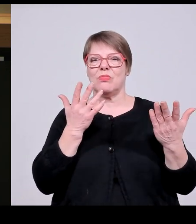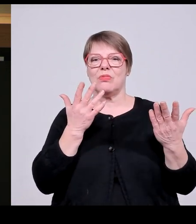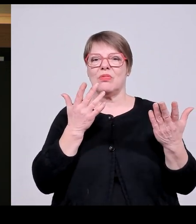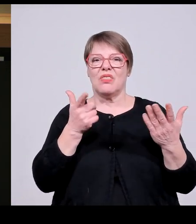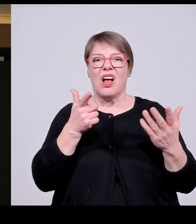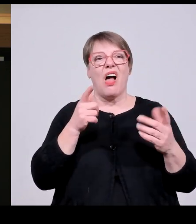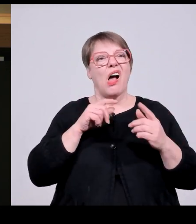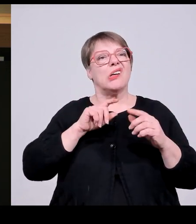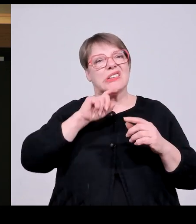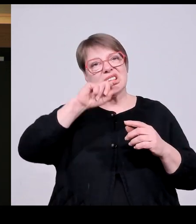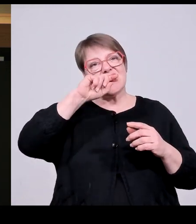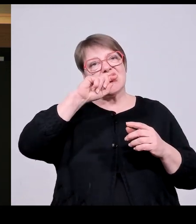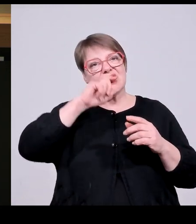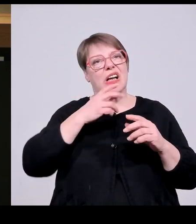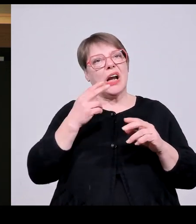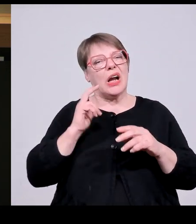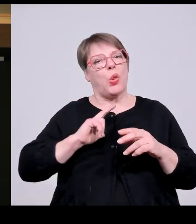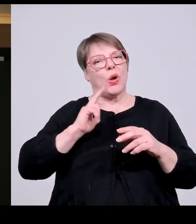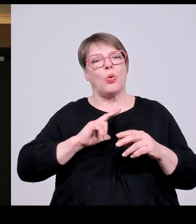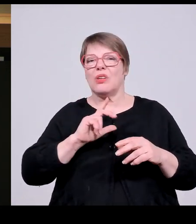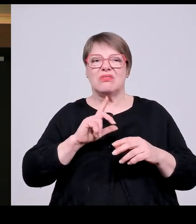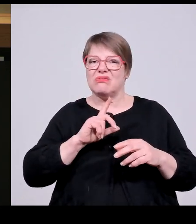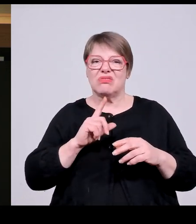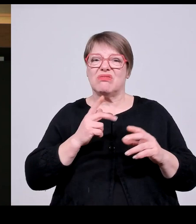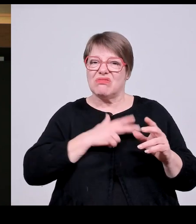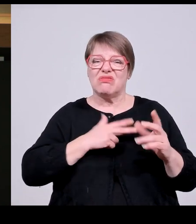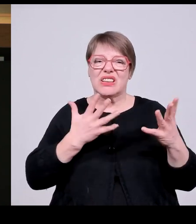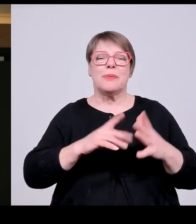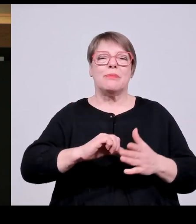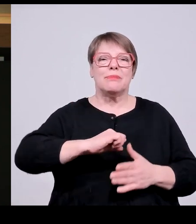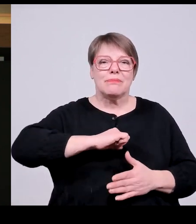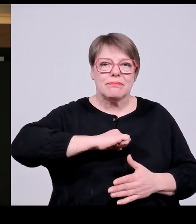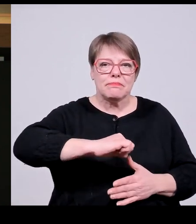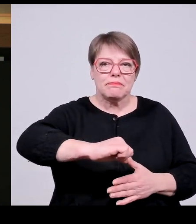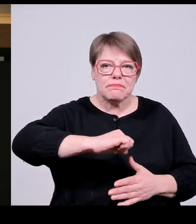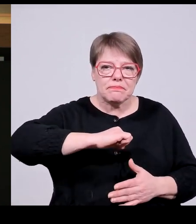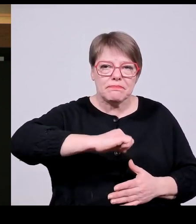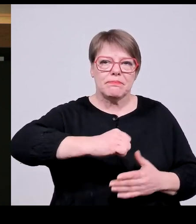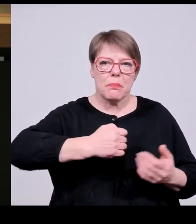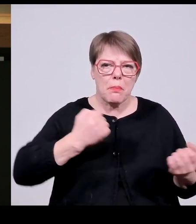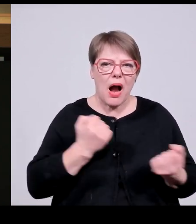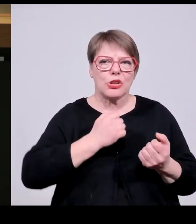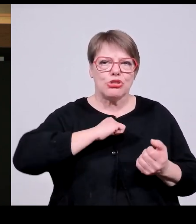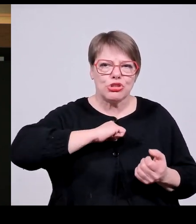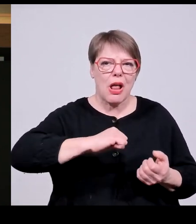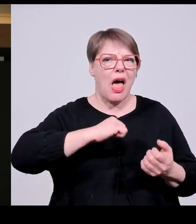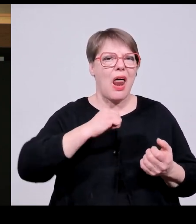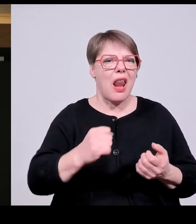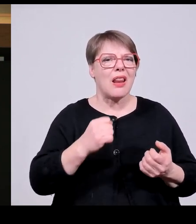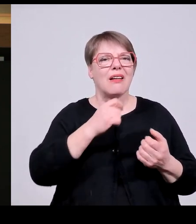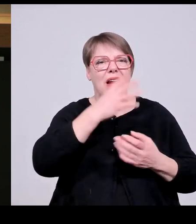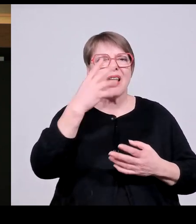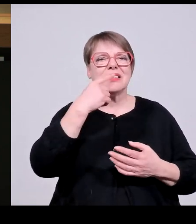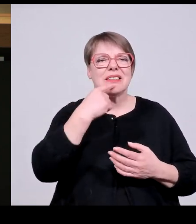nicht, was das ist, möchte das auch lieber gar nicht wissen, dass es Community Arbeit gibt und fit für die Zukunft soll man